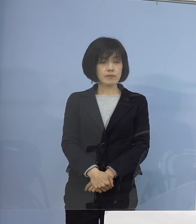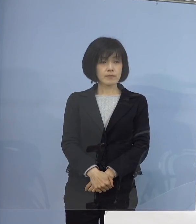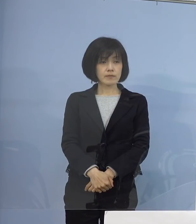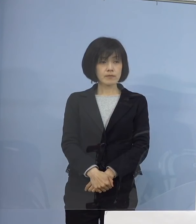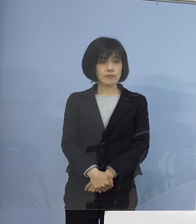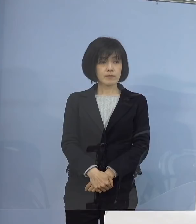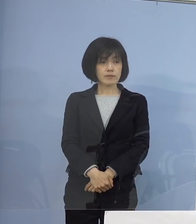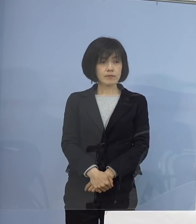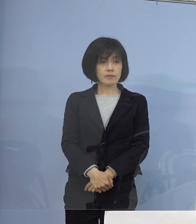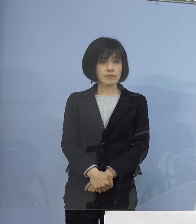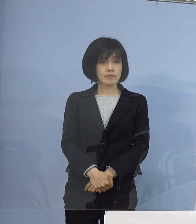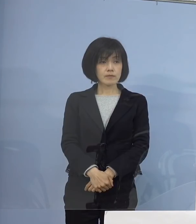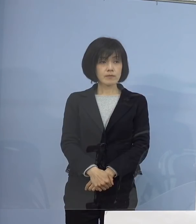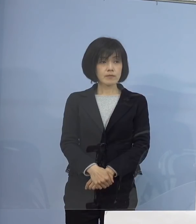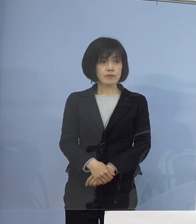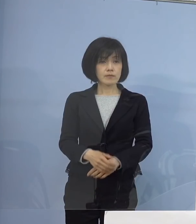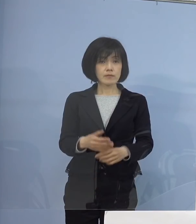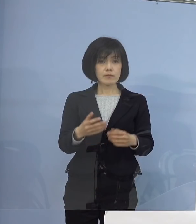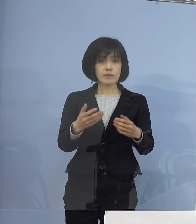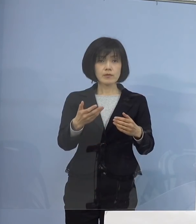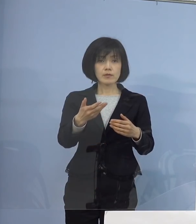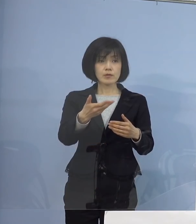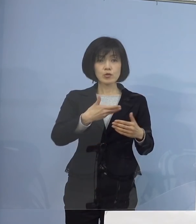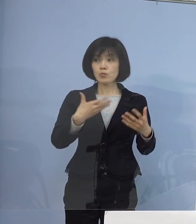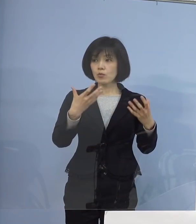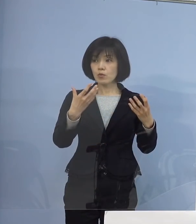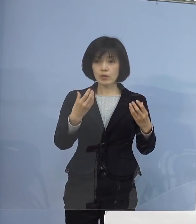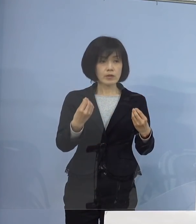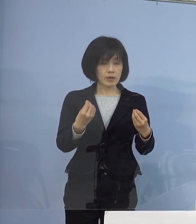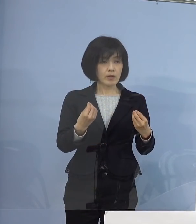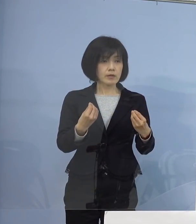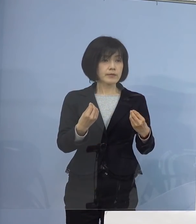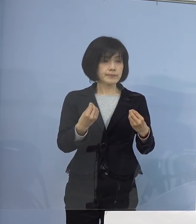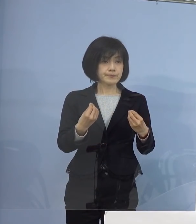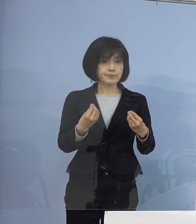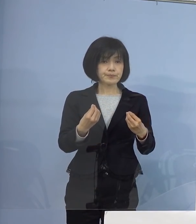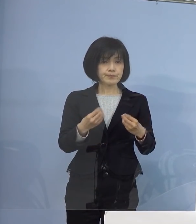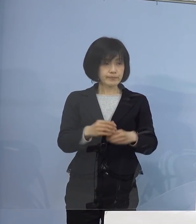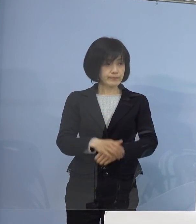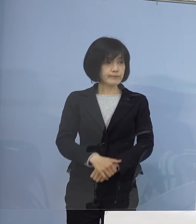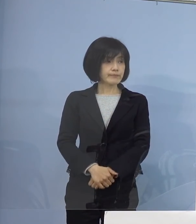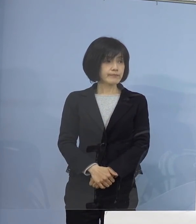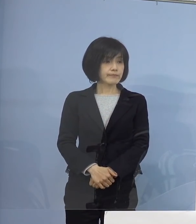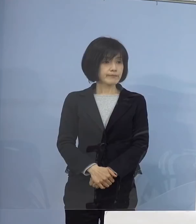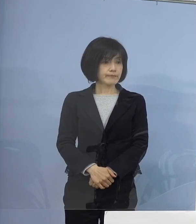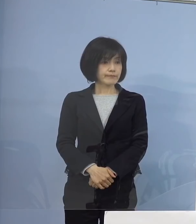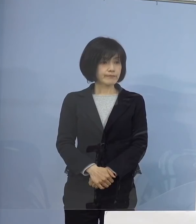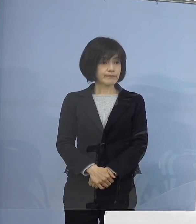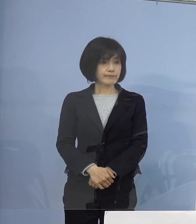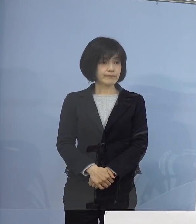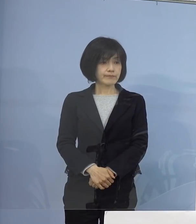（幹事社） よろしいでしょうか （知事） はい、ありがとうございました